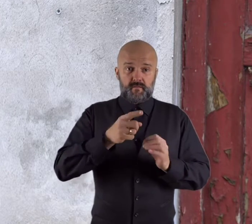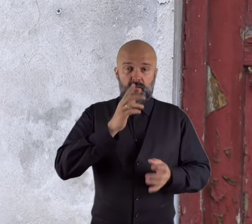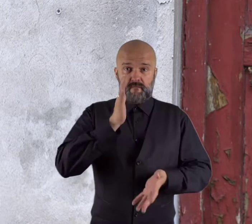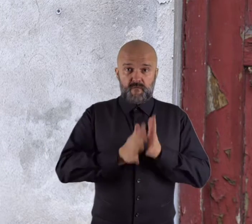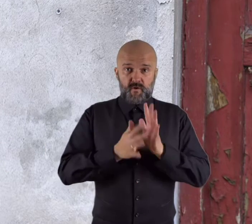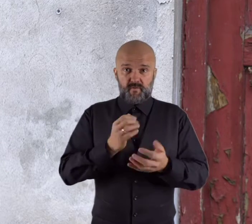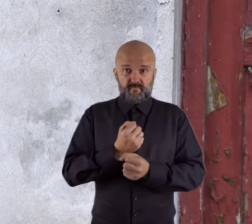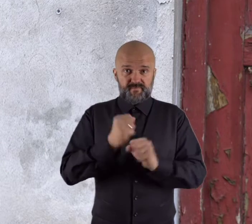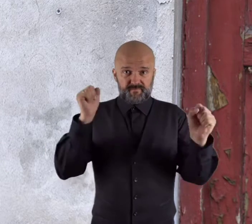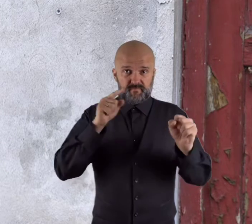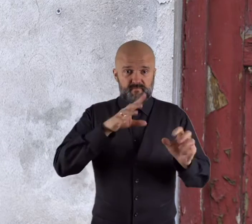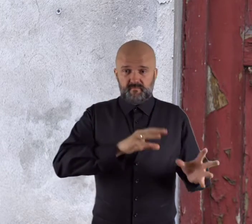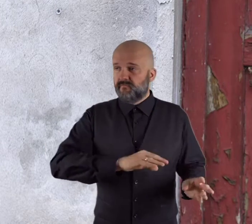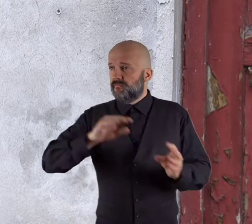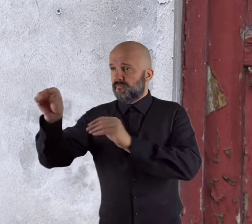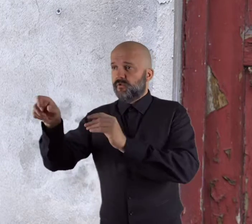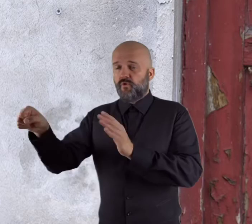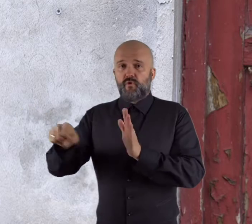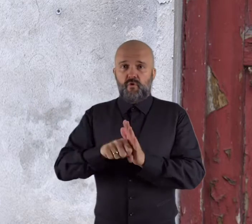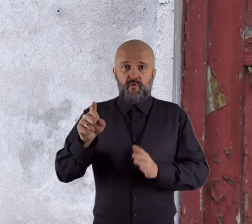Kiedy wybucha wojna i znalazł się w getcie warszawskim,